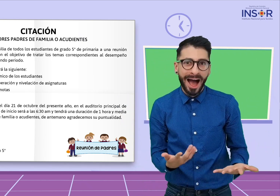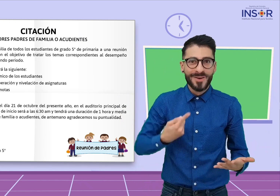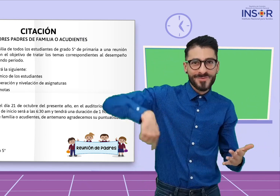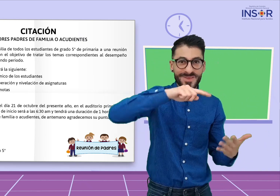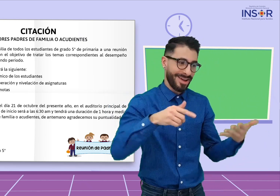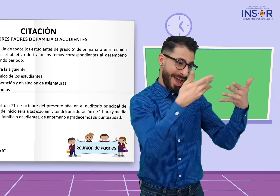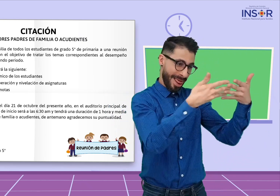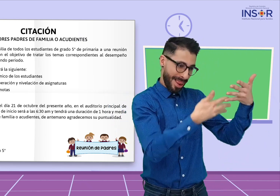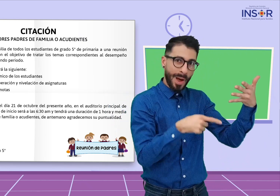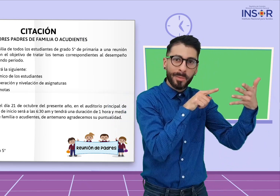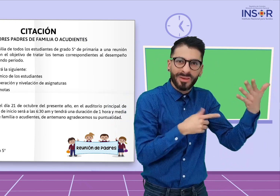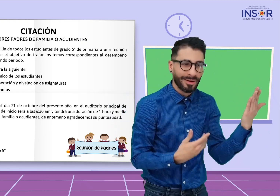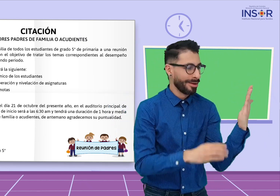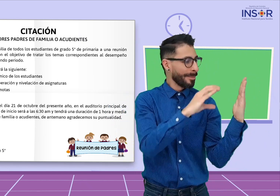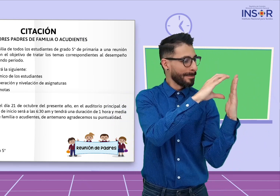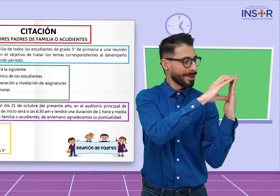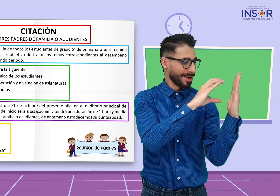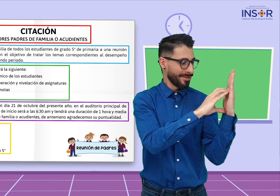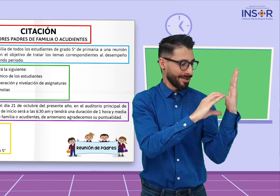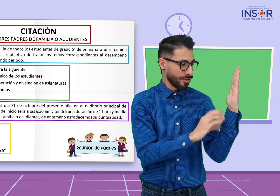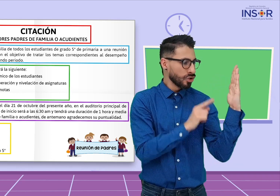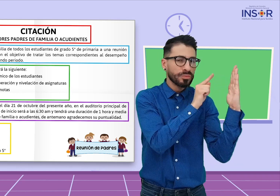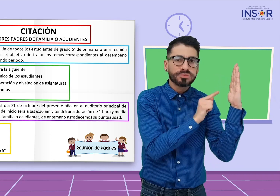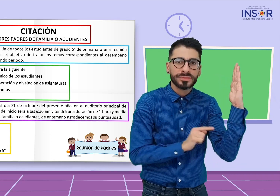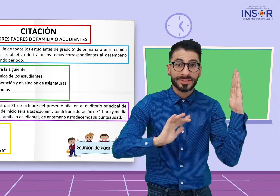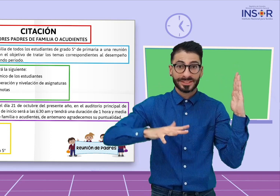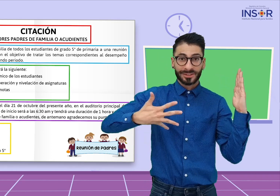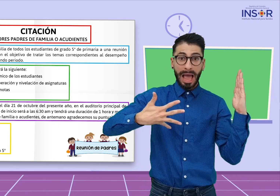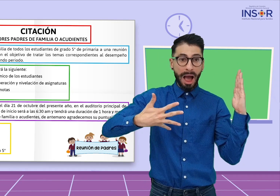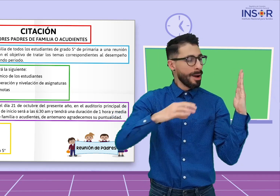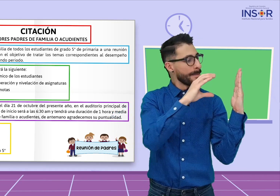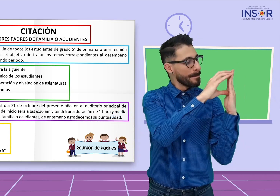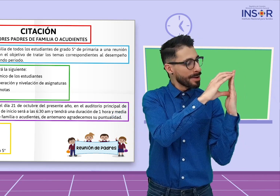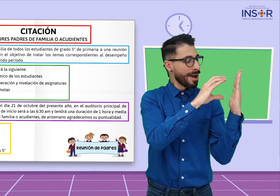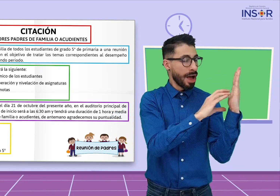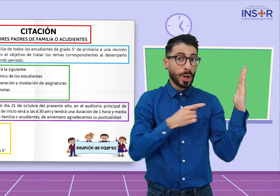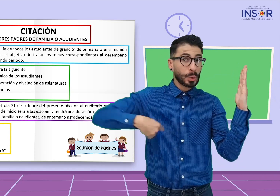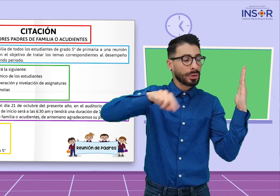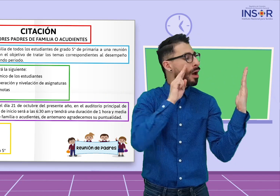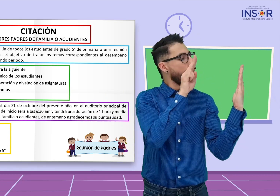Ahora vamos a analizar cada una de las 5 partes del texto.